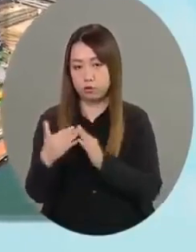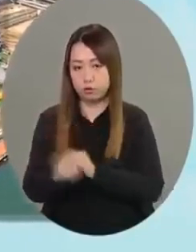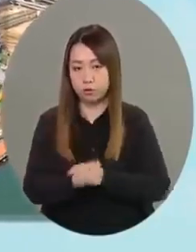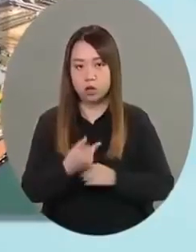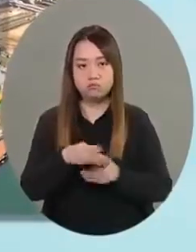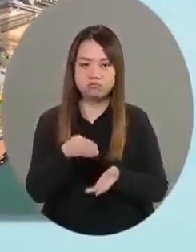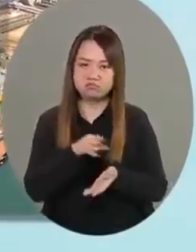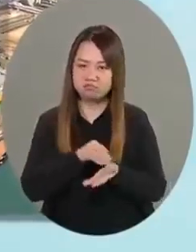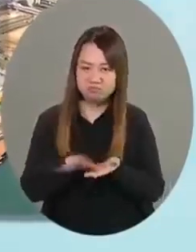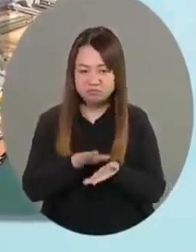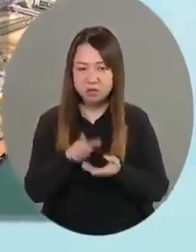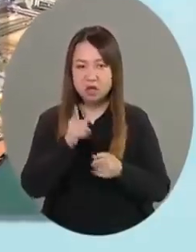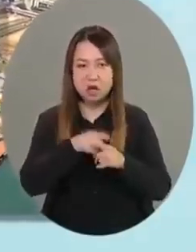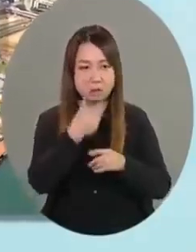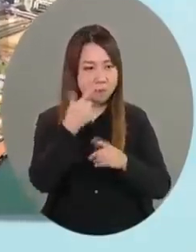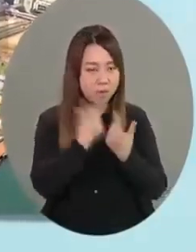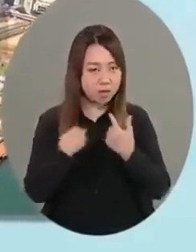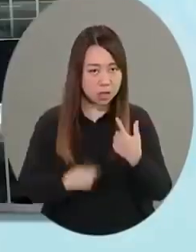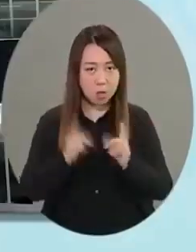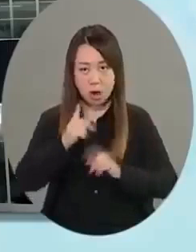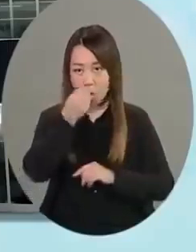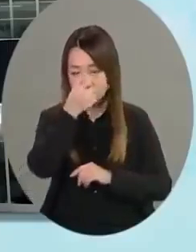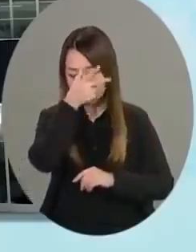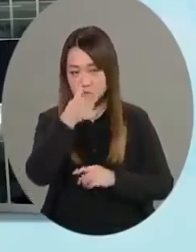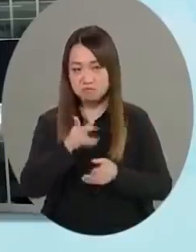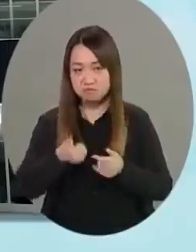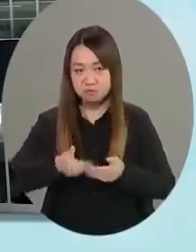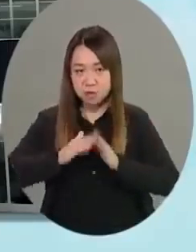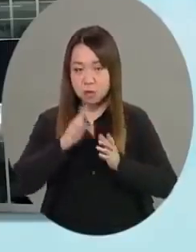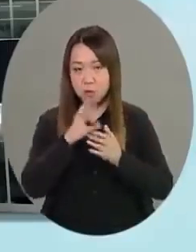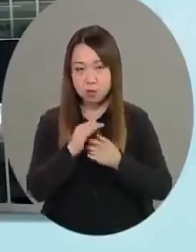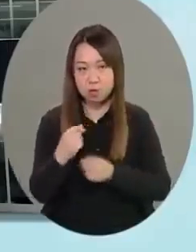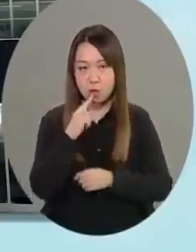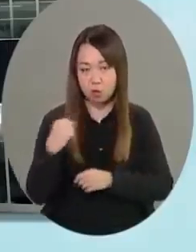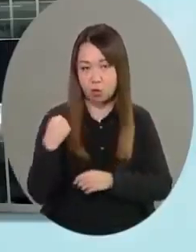不肯定北京或者港府是不是愿意成立更加具有权力的调查委员会